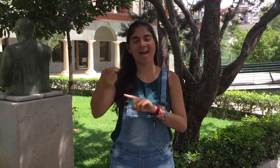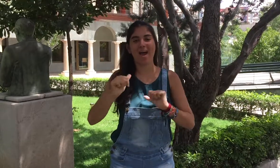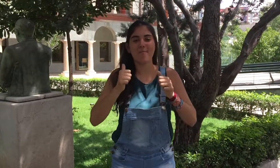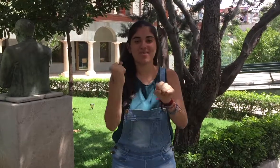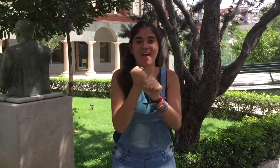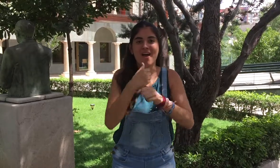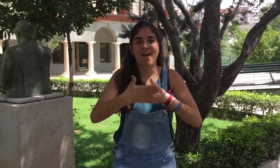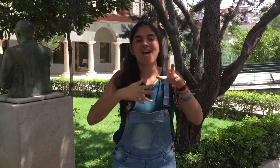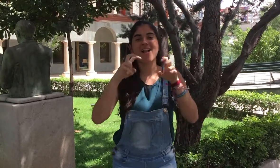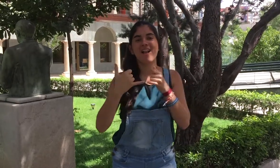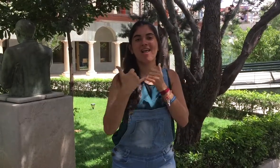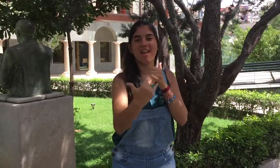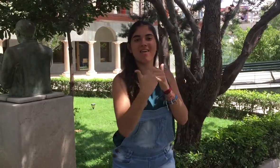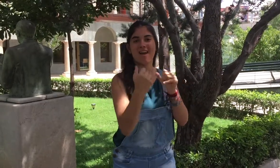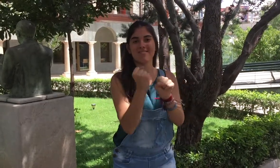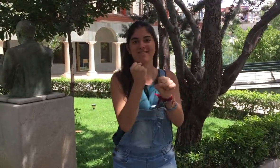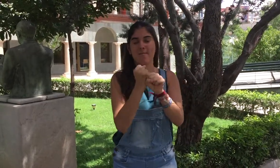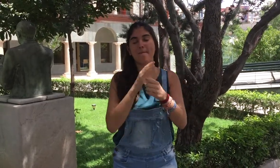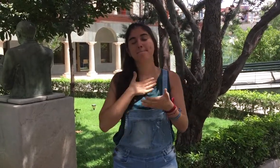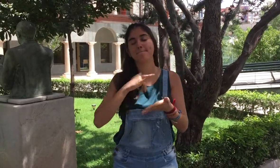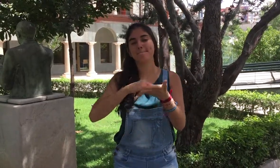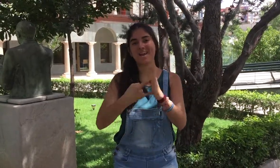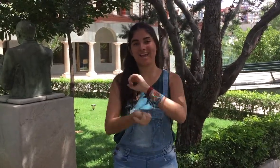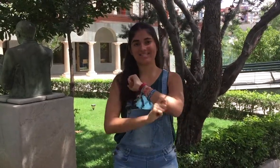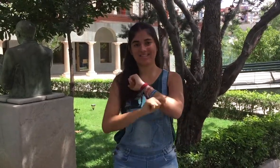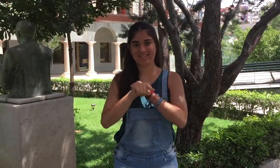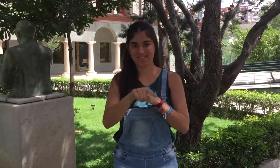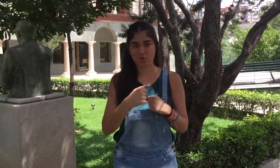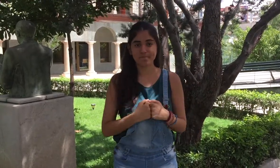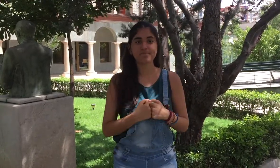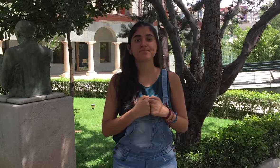abordamos las líneas estratégicas del I Plan Estratéfico.